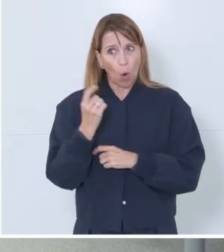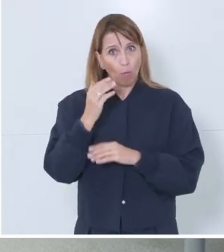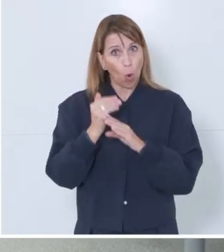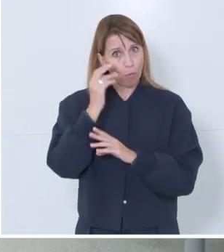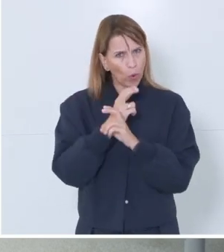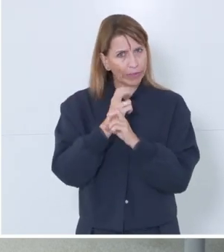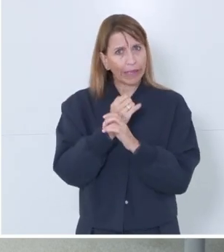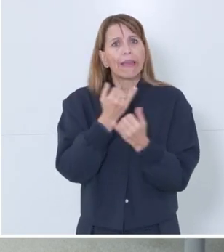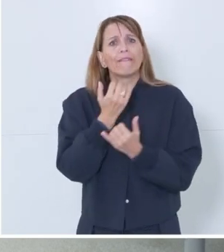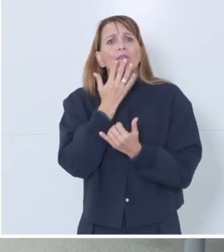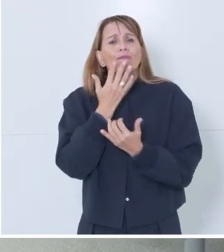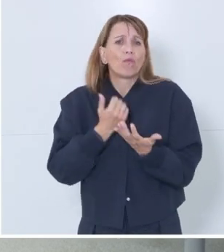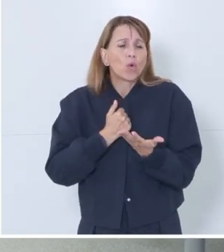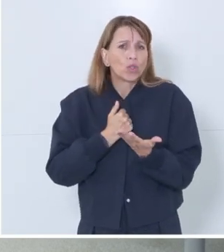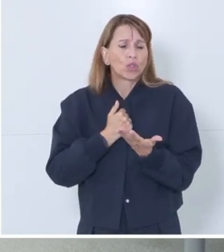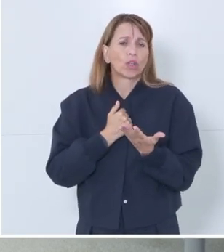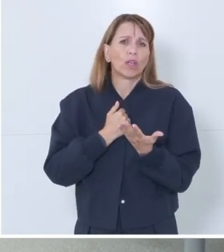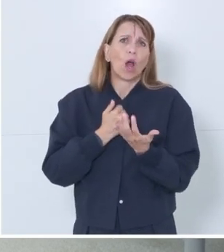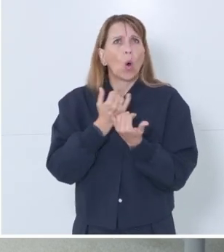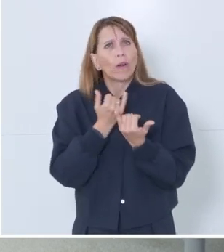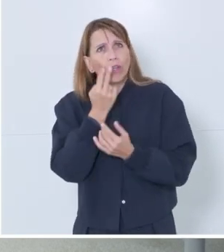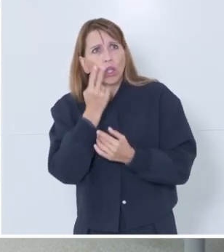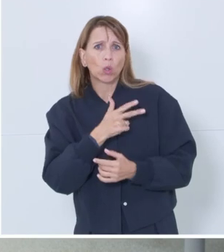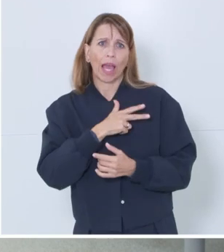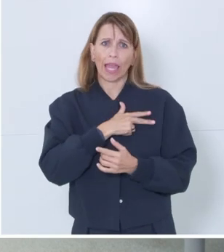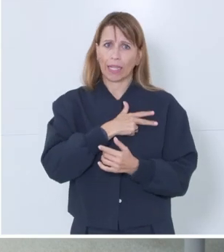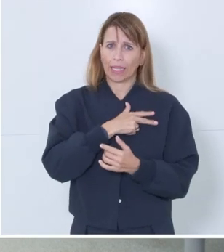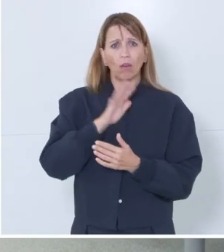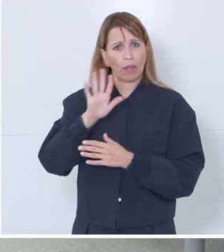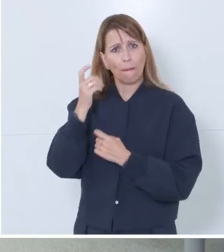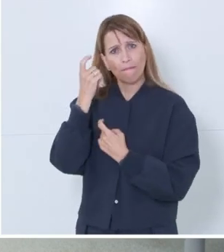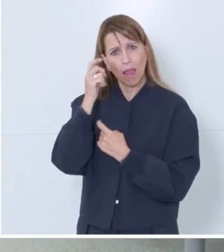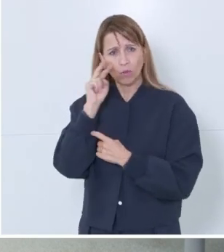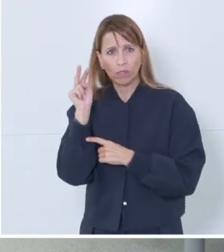Wie wünschenswert aber auch wie realistisch wäre denn das aus Ihrer Sicht und, weil Sie ja immer